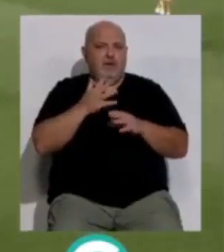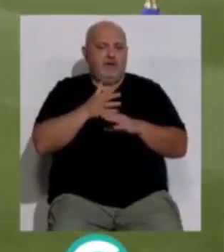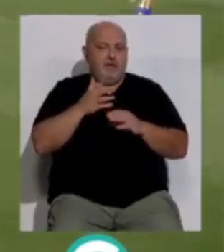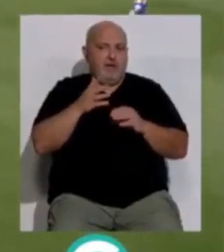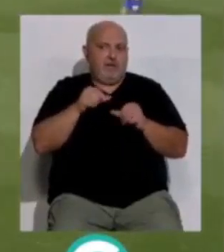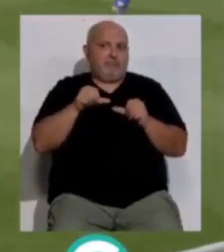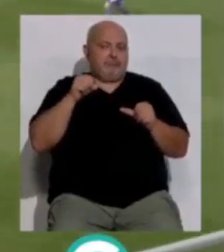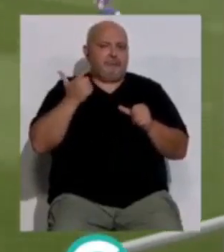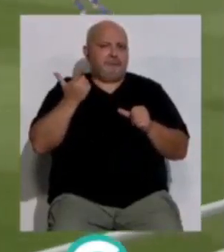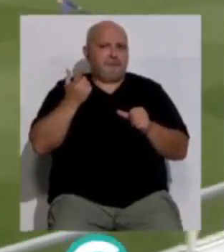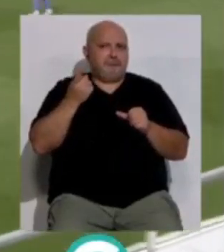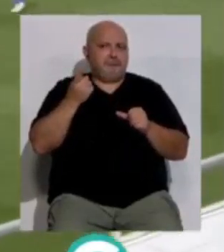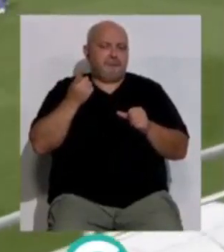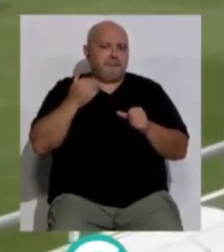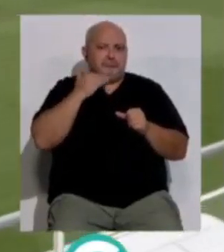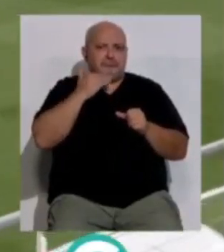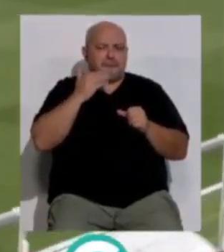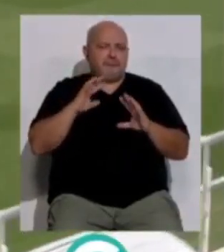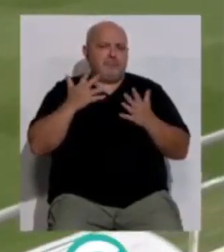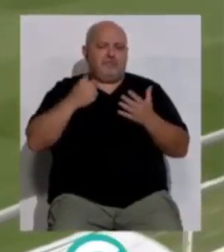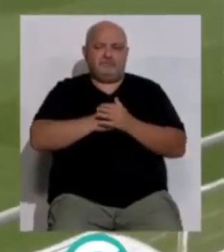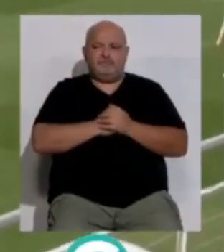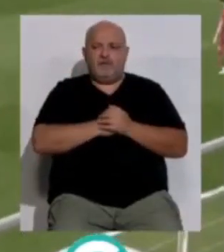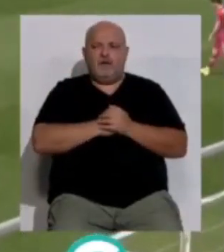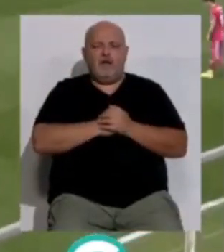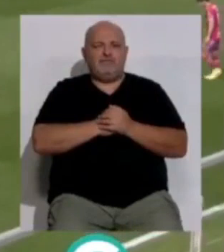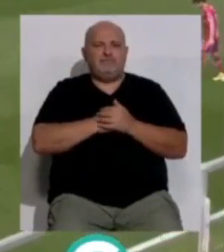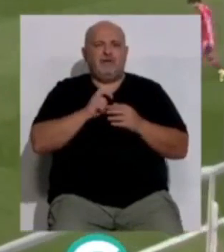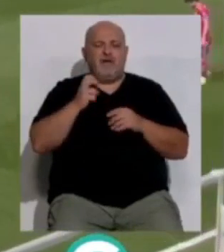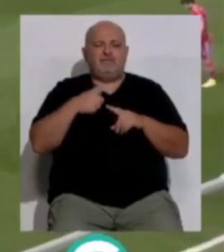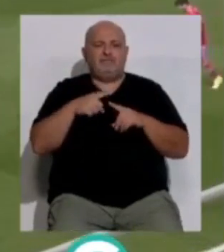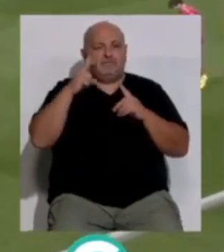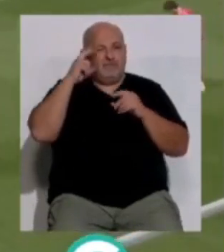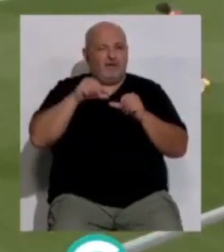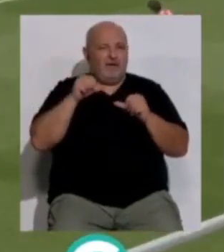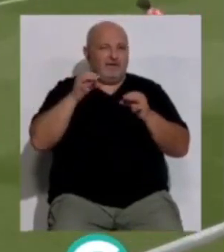que que haga goles pero fue determinante no Además hay otra cosa hay que recordar siempre y la gente